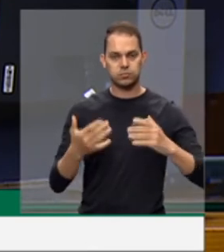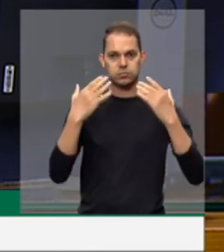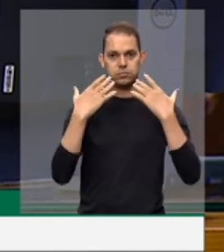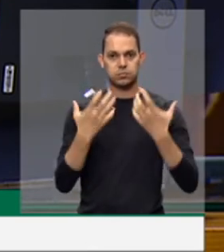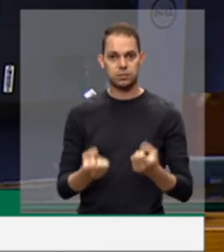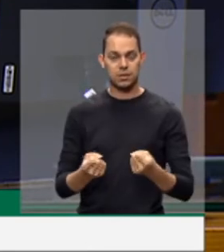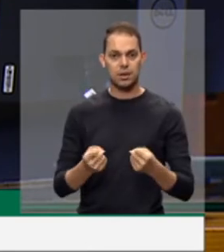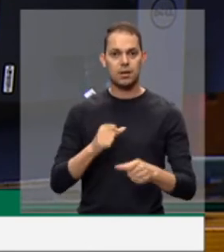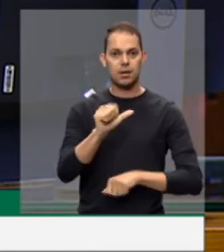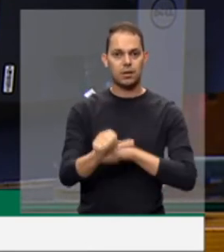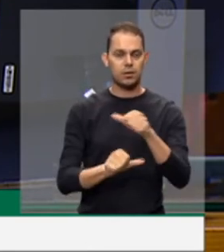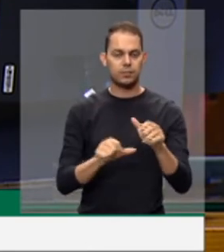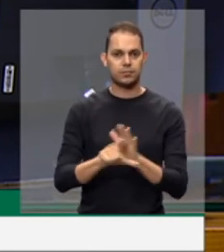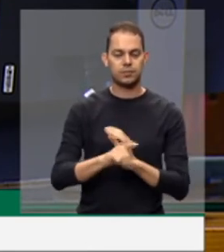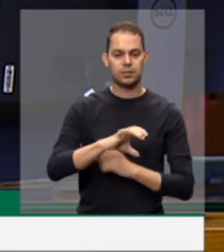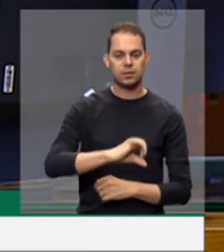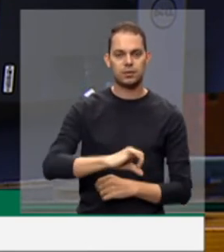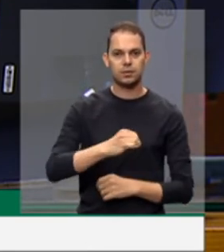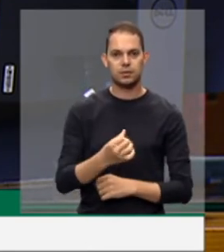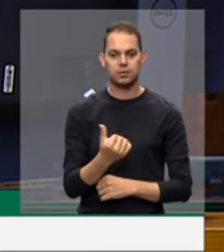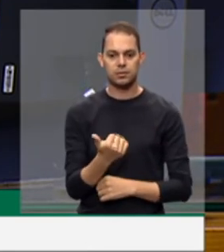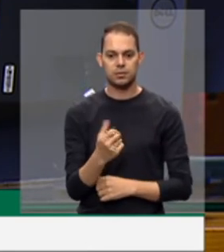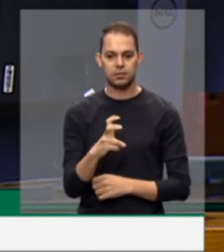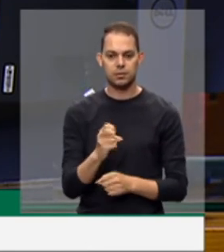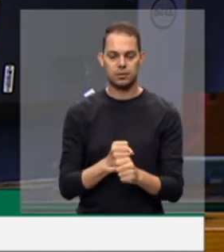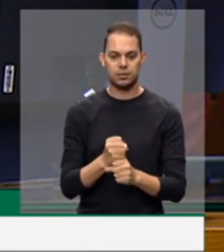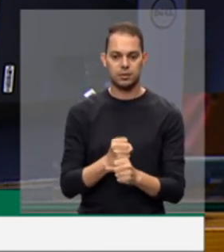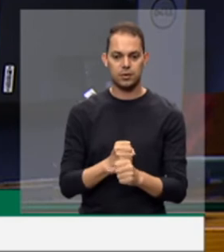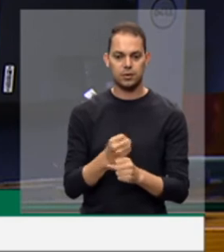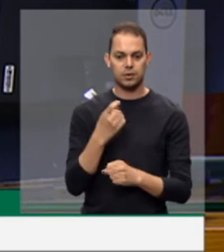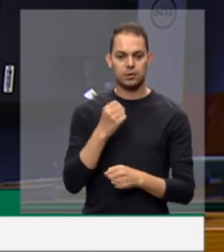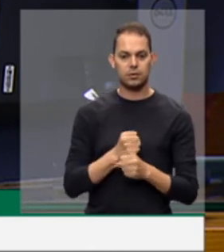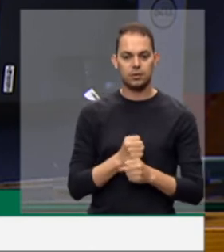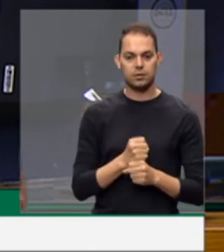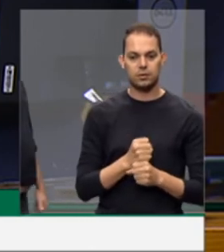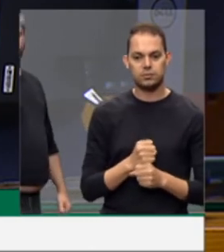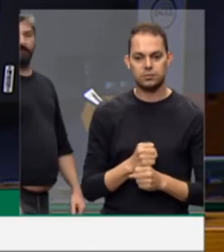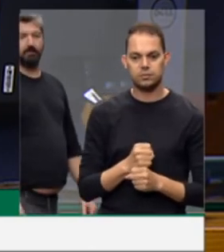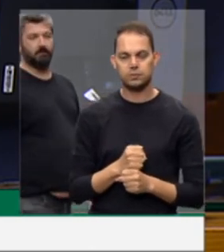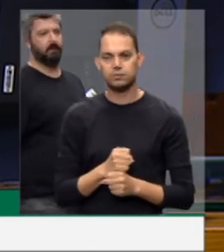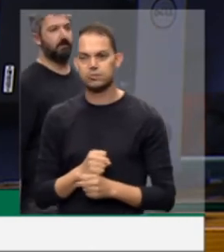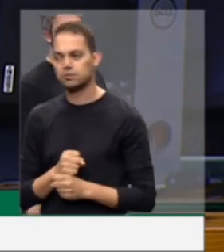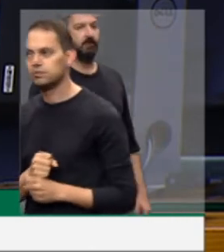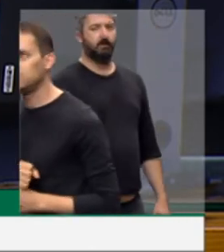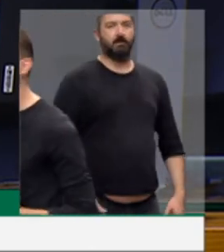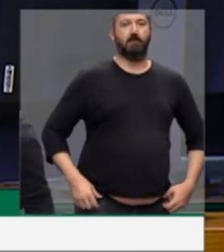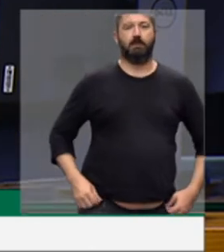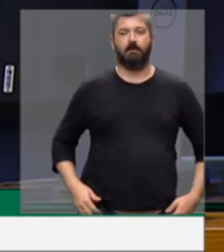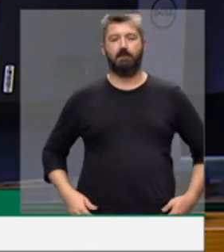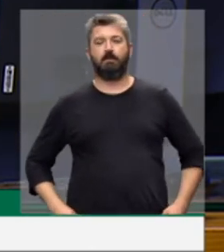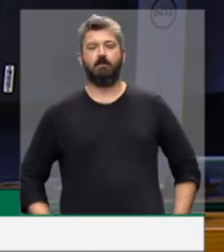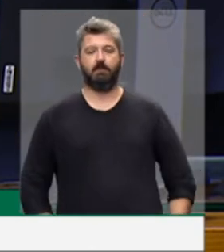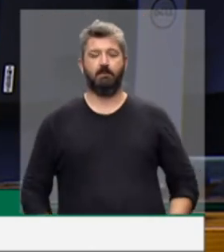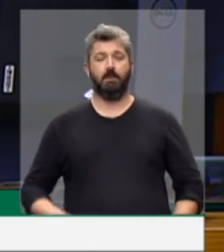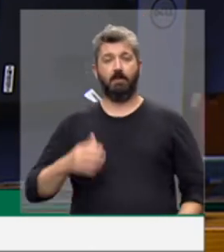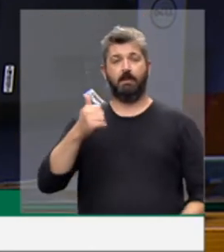DIA 16 DE DEZEMBRO. EM TURNO ÚNICO DAS EMENDAS DE SENADO FEDERAL O PROJETO DE LEI N° 1013/20 QUE SUSPENDE O PAGAMENTO DO PARCELAMENTO DAS DÍ VIDAS... DA MODERNIZAÇÃO